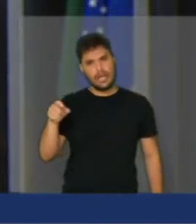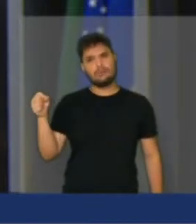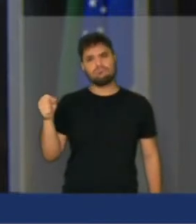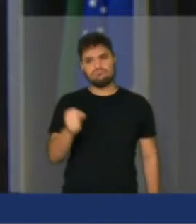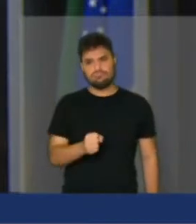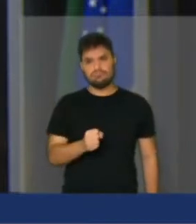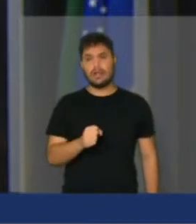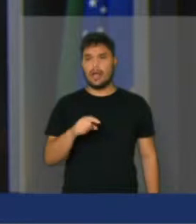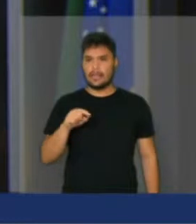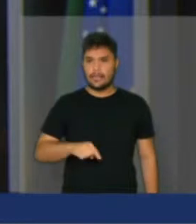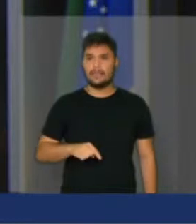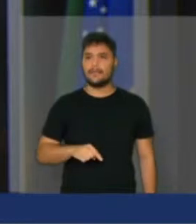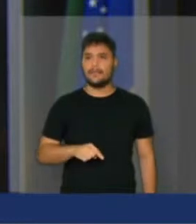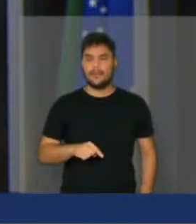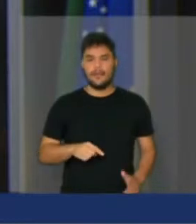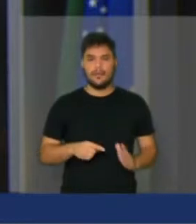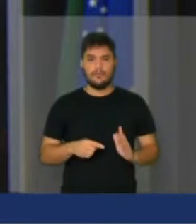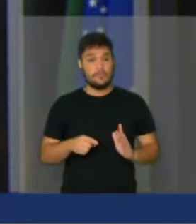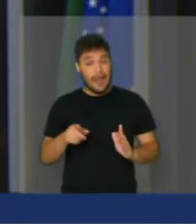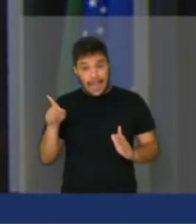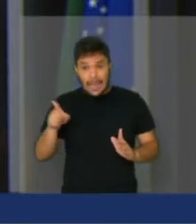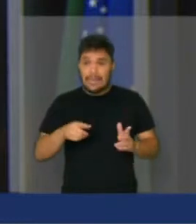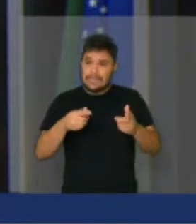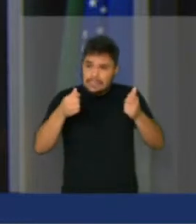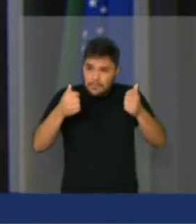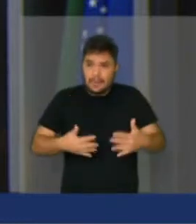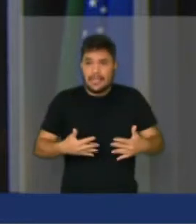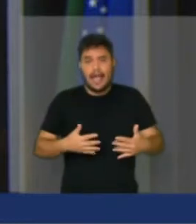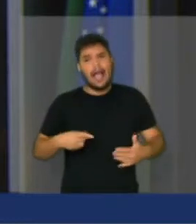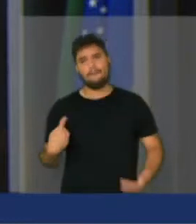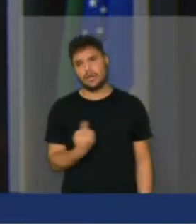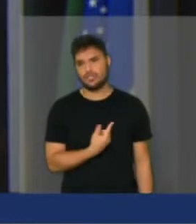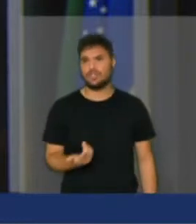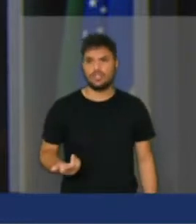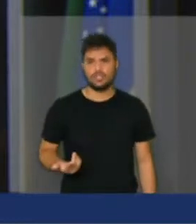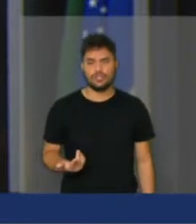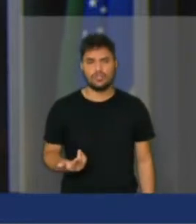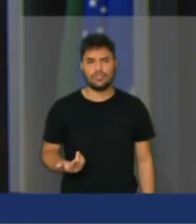PARA PODER NOS EXPLICAR, PRIMEIRO... DAS CONTAS OFFSHORES QUE ELE TEM NO EXTERIOR, QUEBRANDO